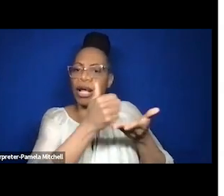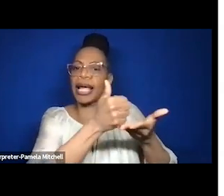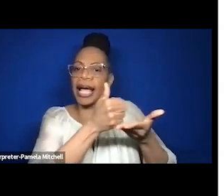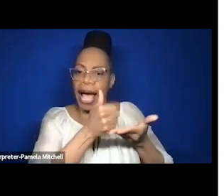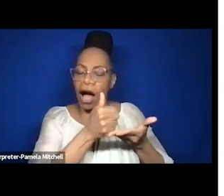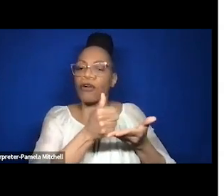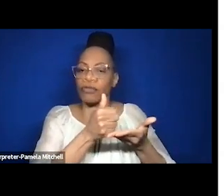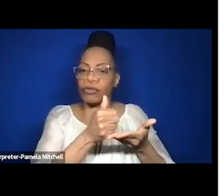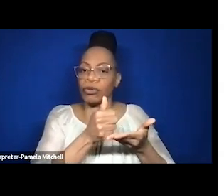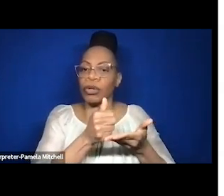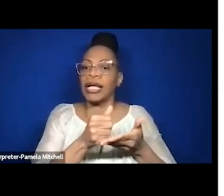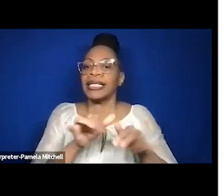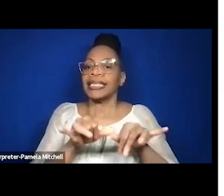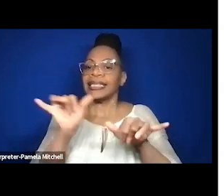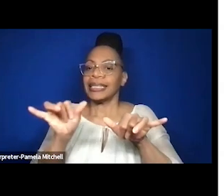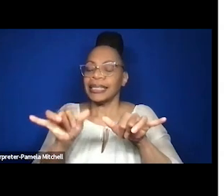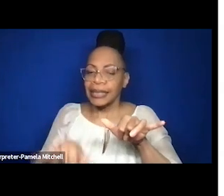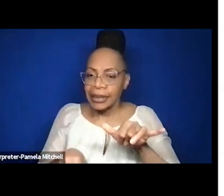y un poco más ágil.